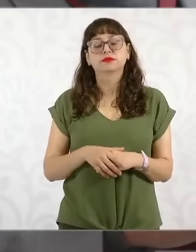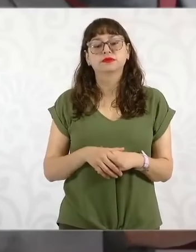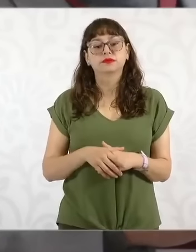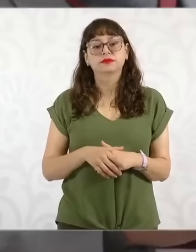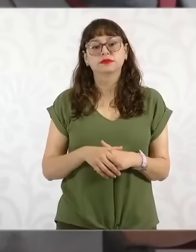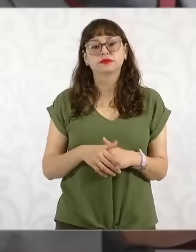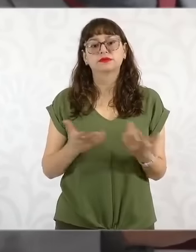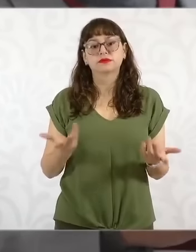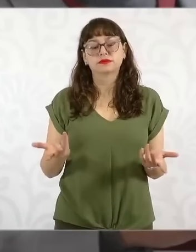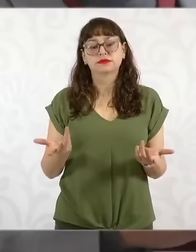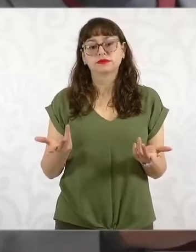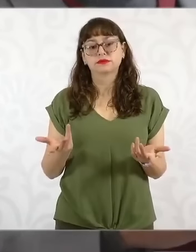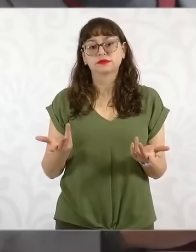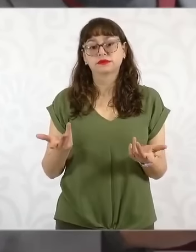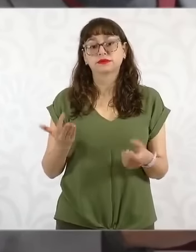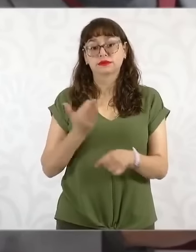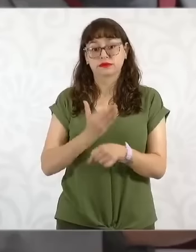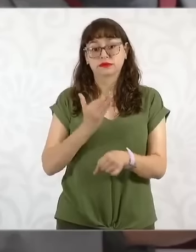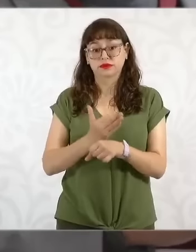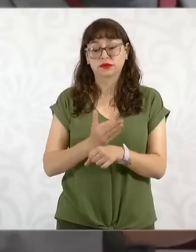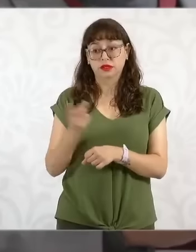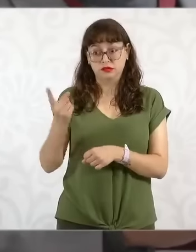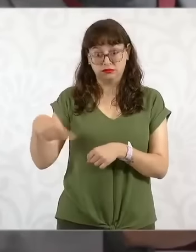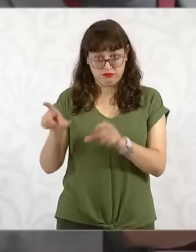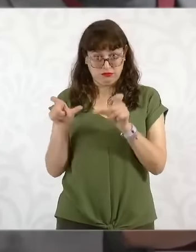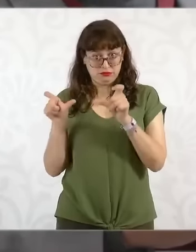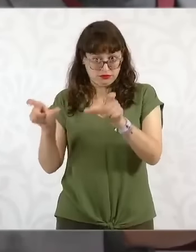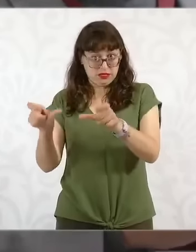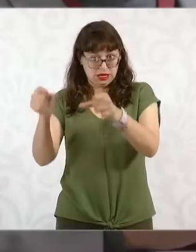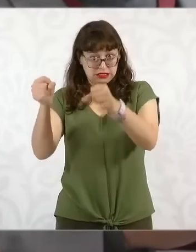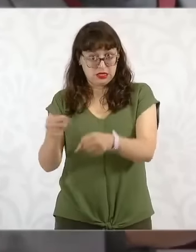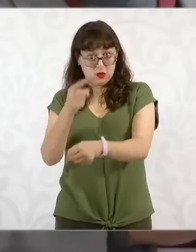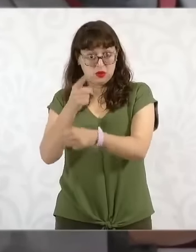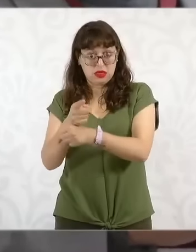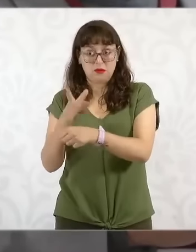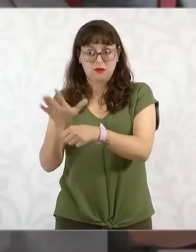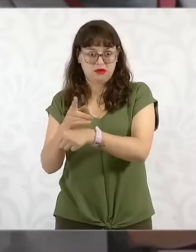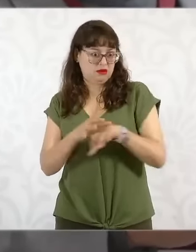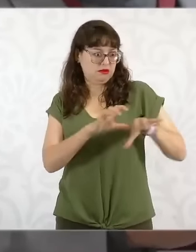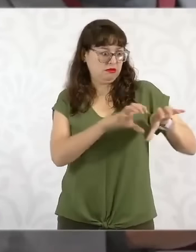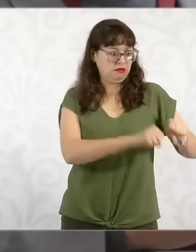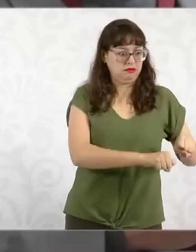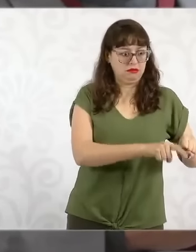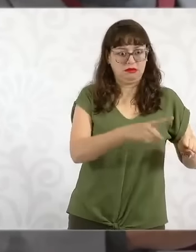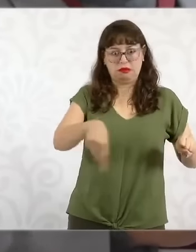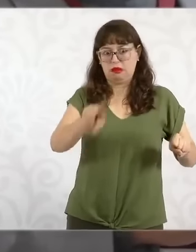¿qué acompañamiento tiene ahorita se ha reforzado la seguridad con esta detención? ¿Cómo se